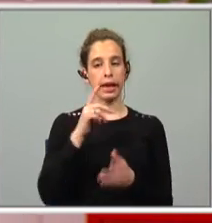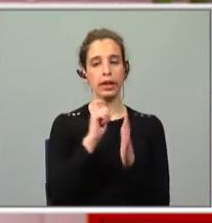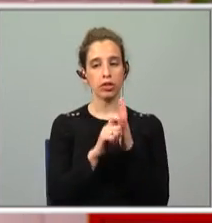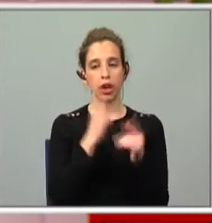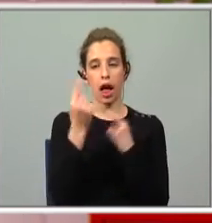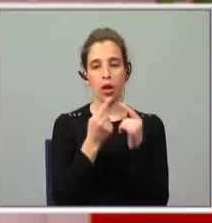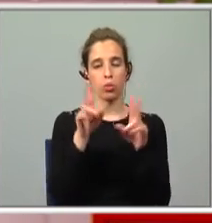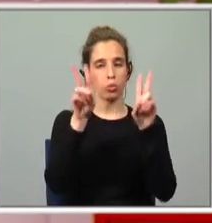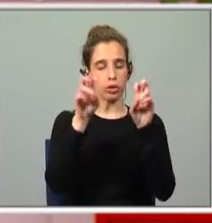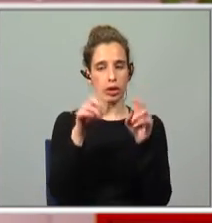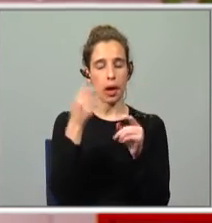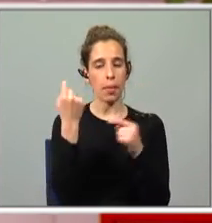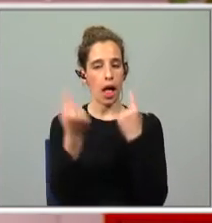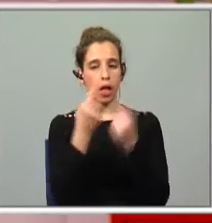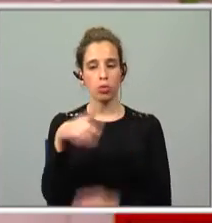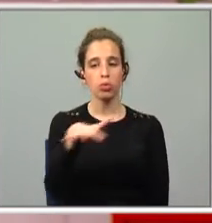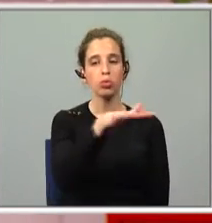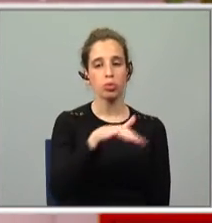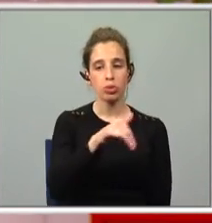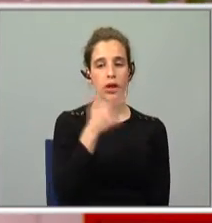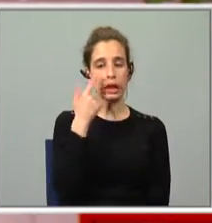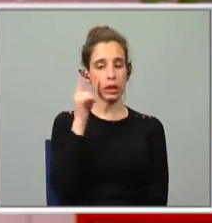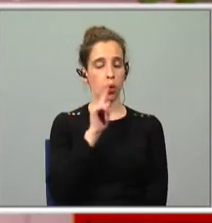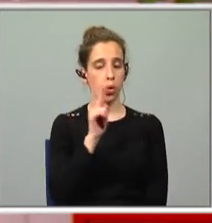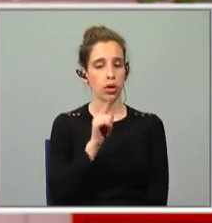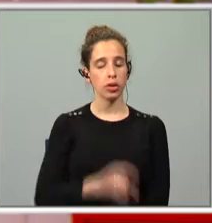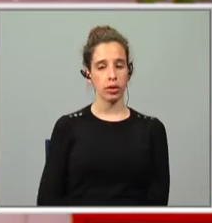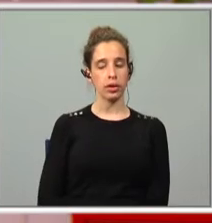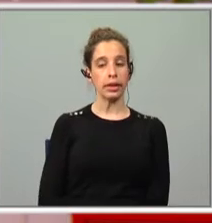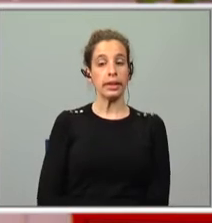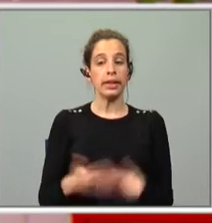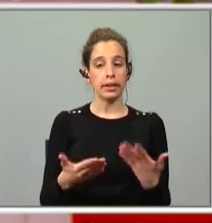assunto algum lugar que vocês não conhecem muito bem E para isso deve o 主題在你不知道的地方非常了解並且為此